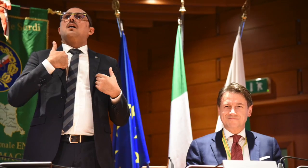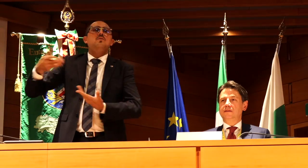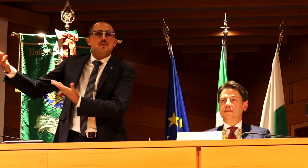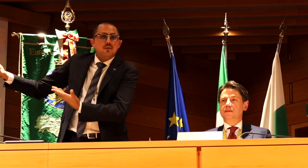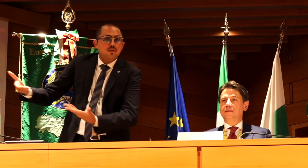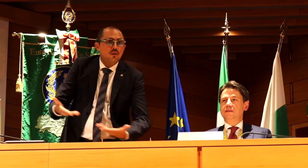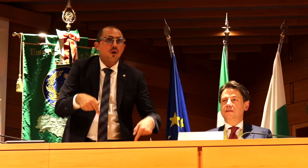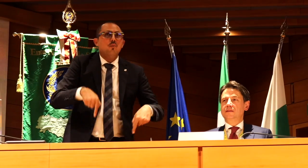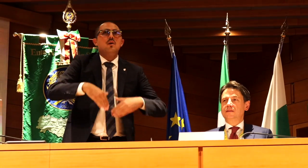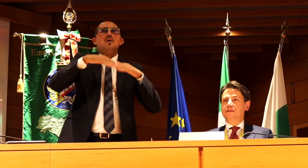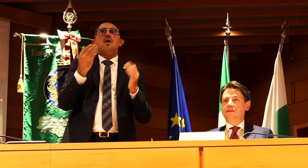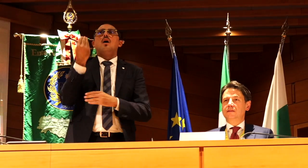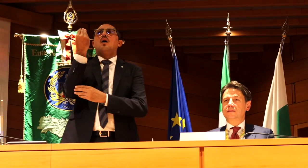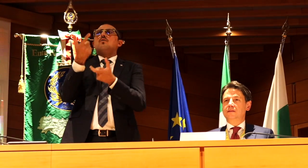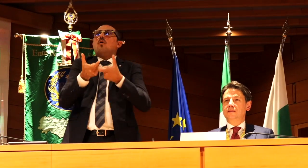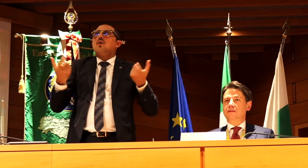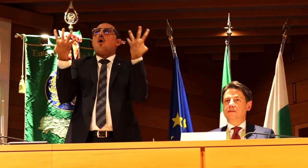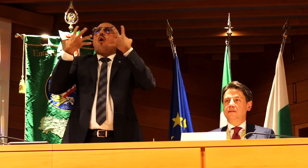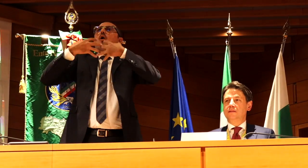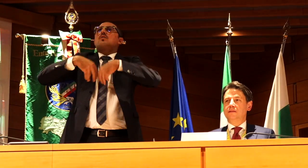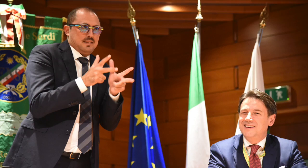Benvenuti al Convegno ENS organizzato dal CR ENS Emilia Romagna